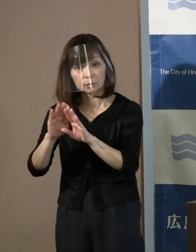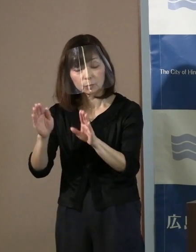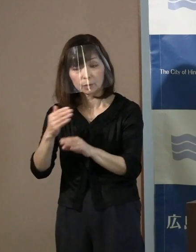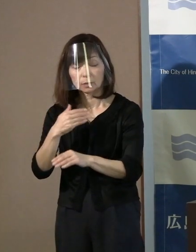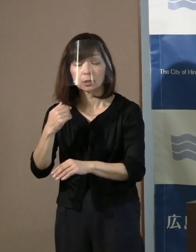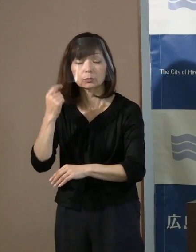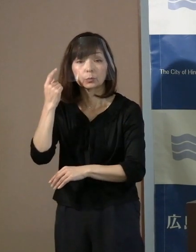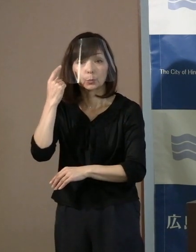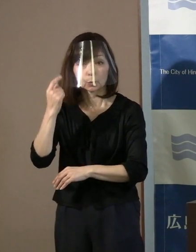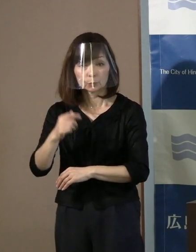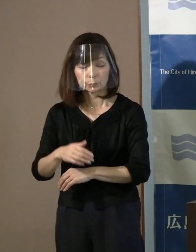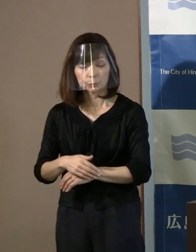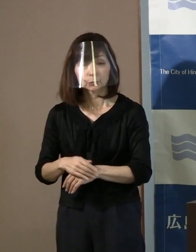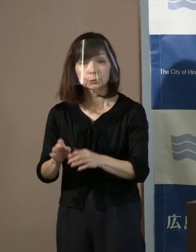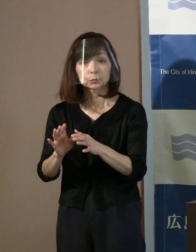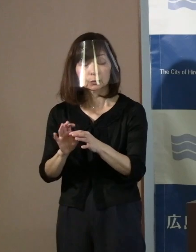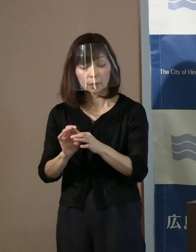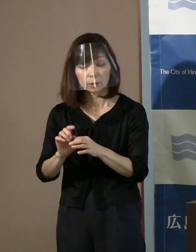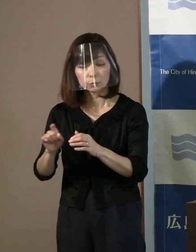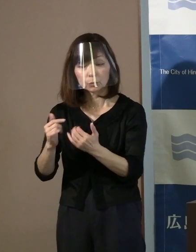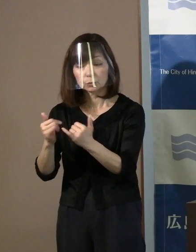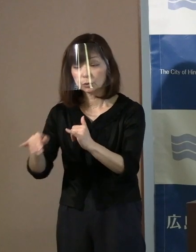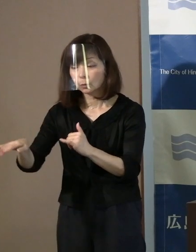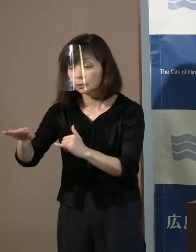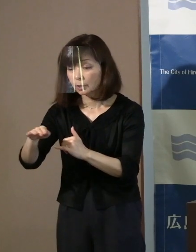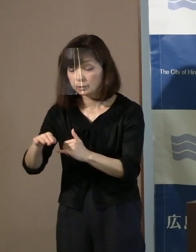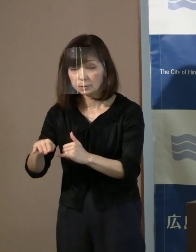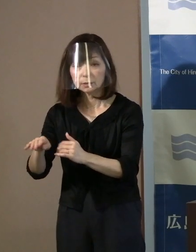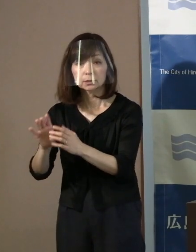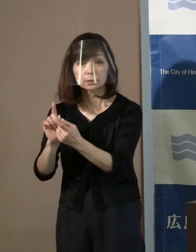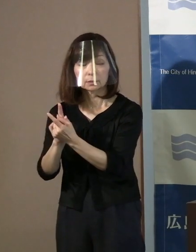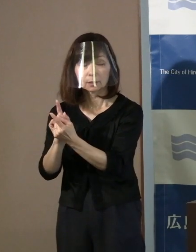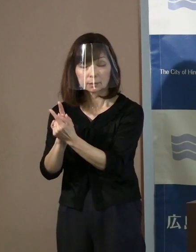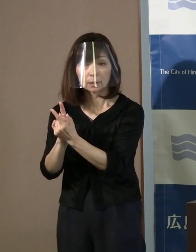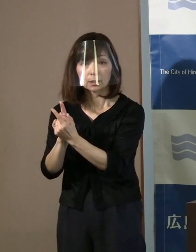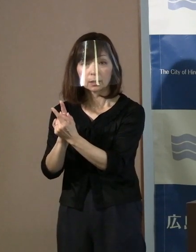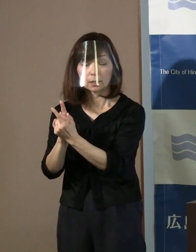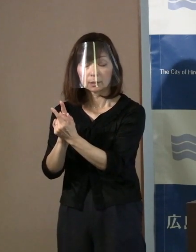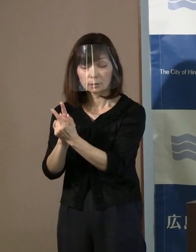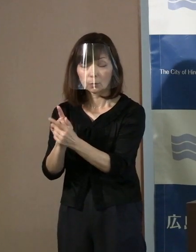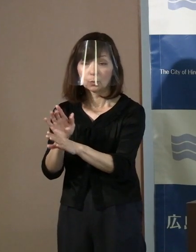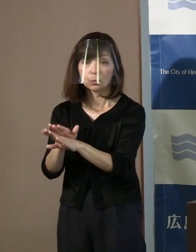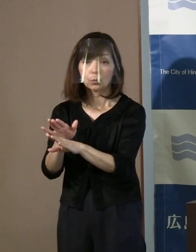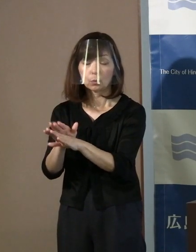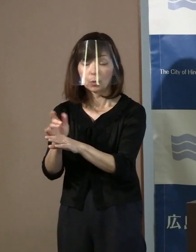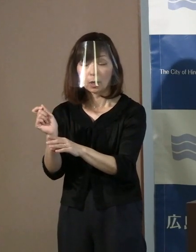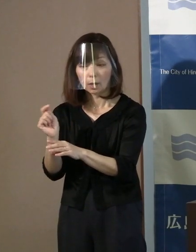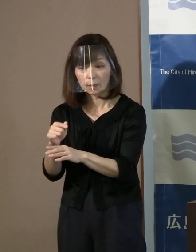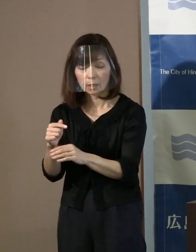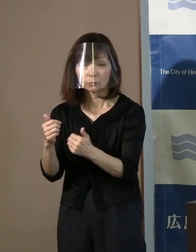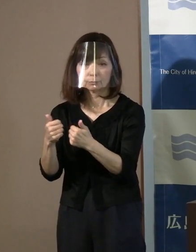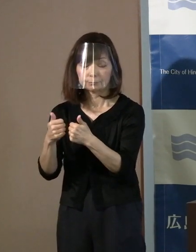そういった方々についての 対応の仕方･手続き､ これを早急に決めていかなきゃいけない というふうに思います｡